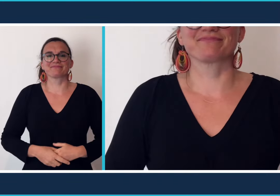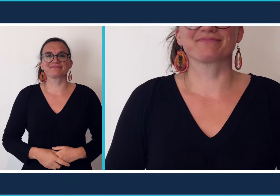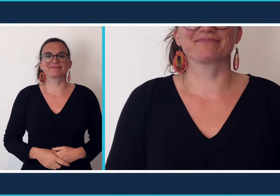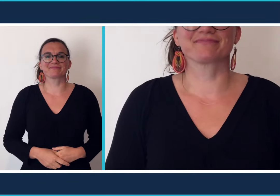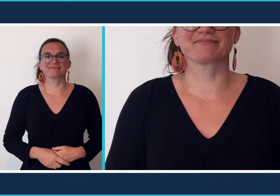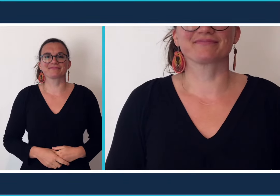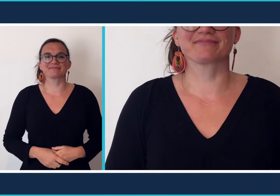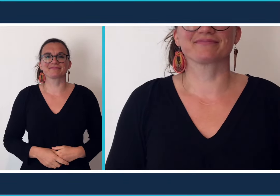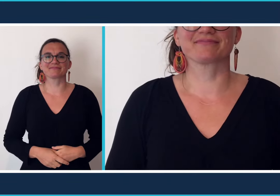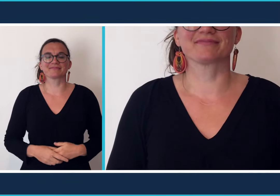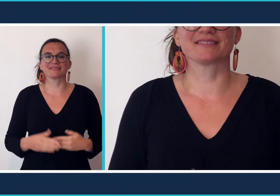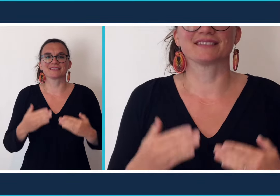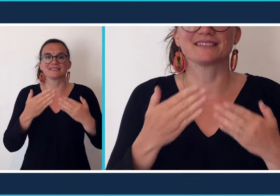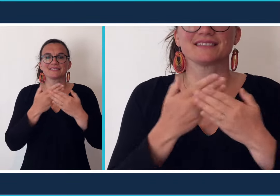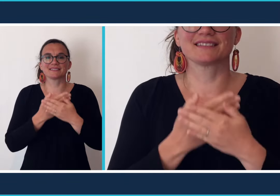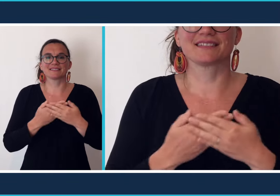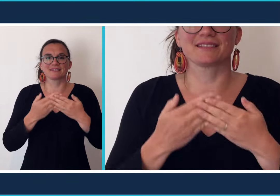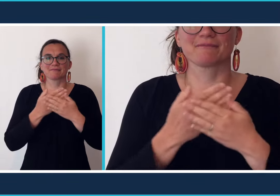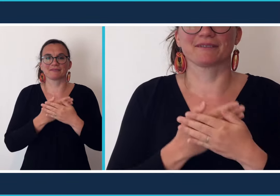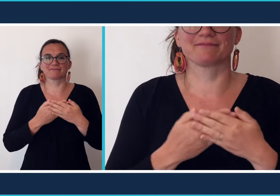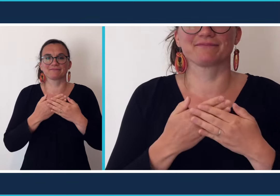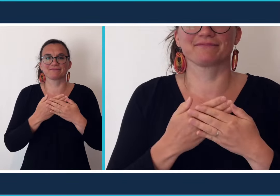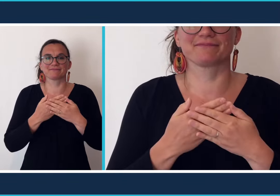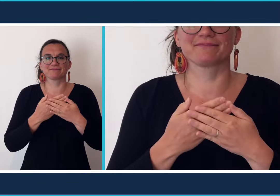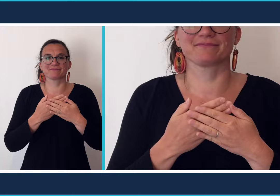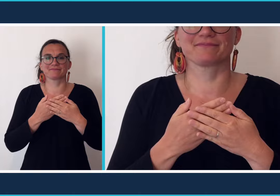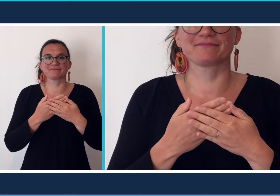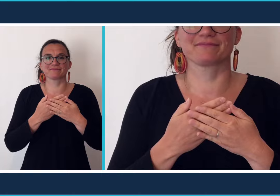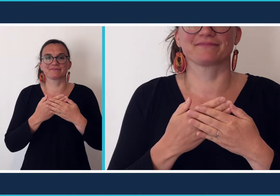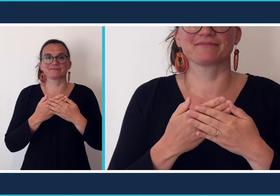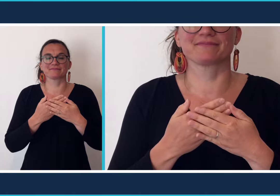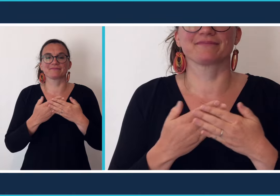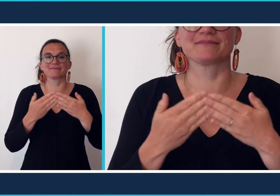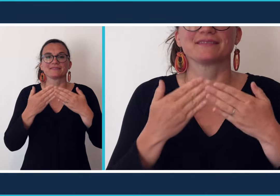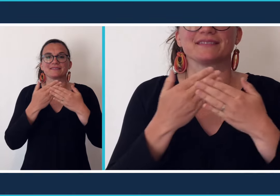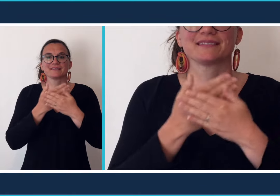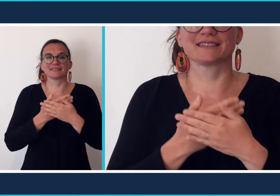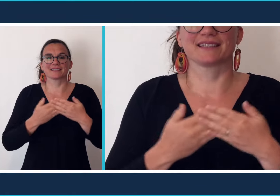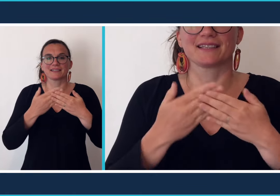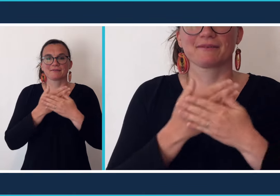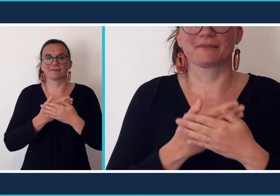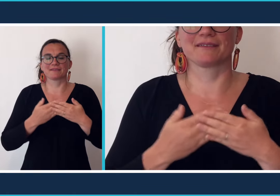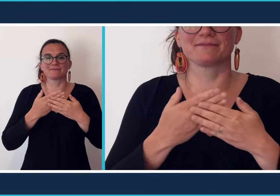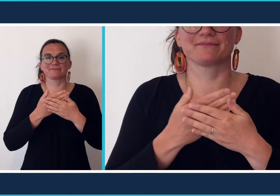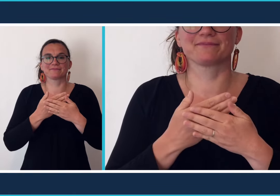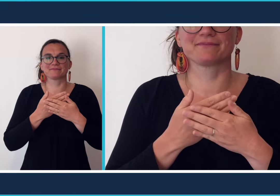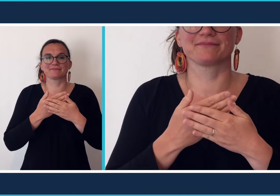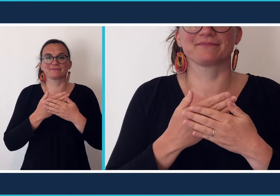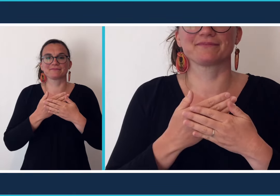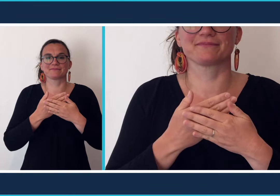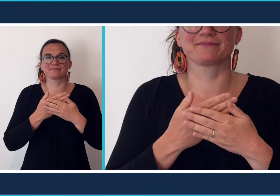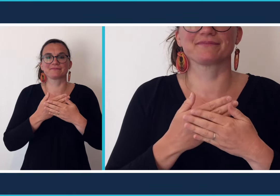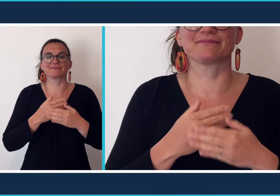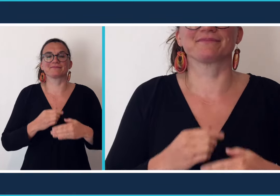[Cinéma]